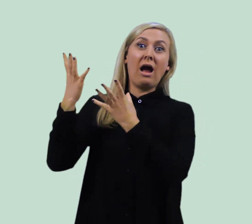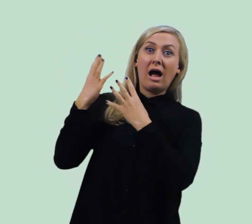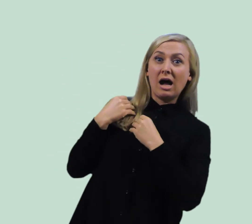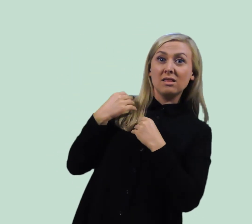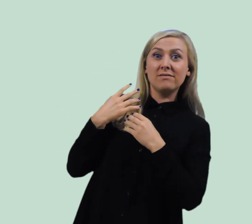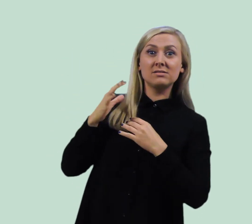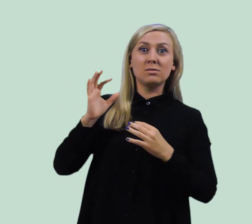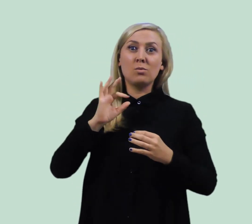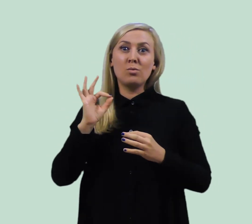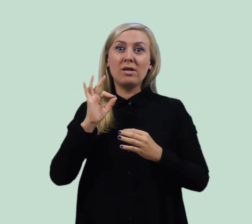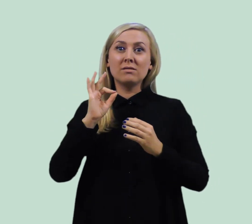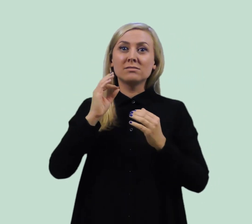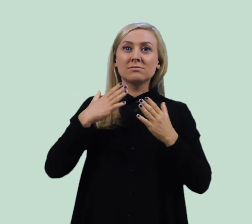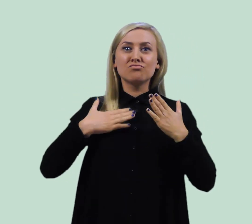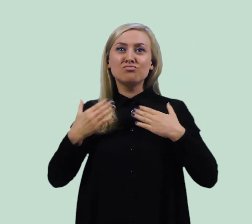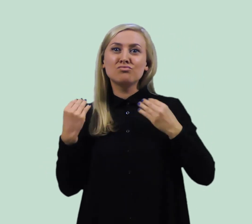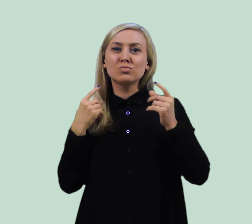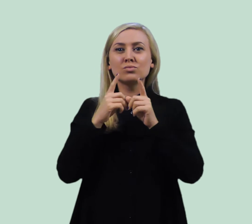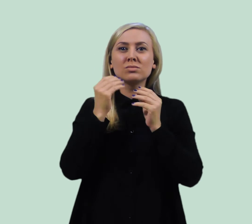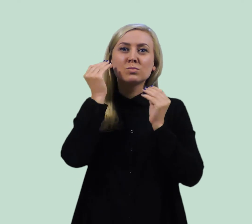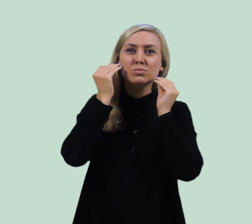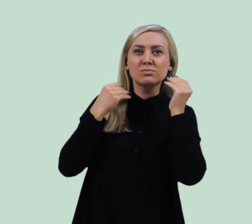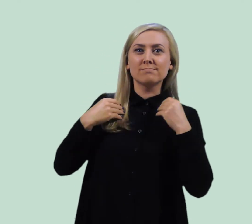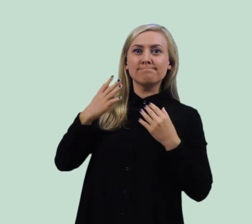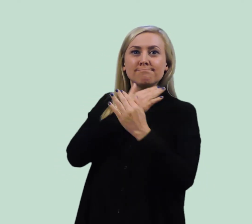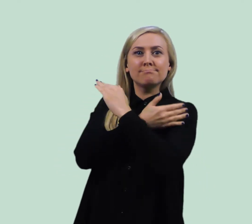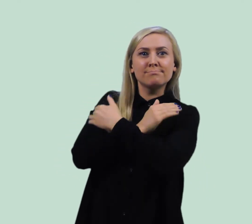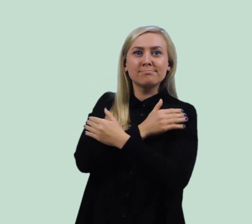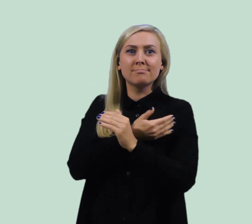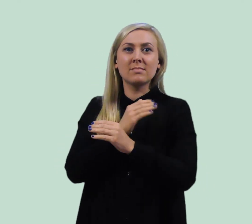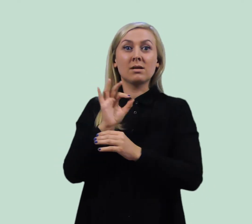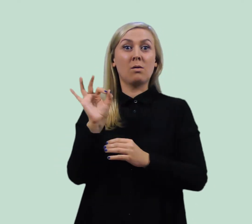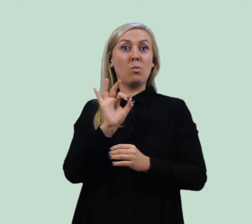anfassen oder auf eine andere Art körperlich berühren,